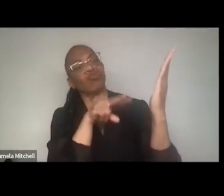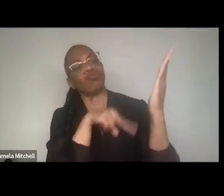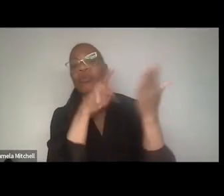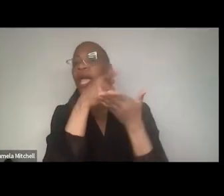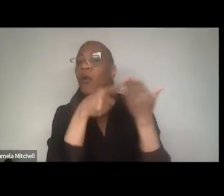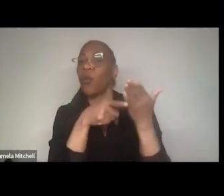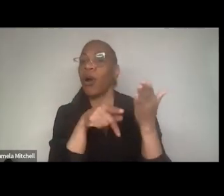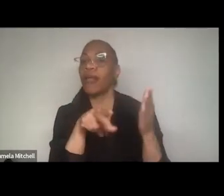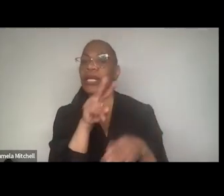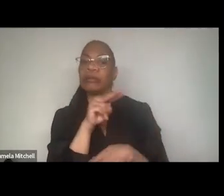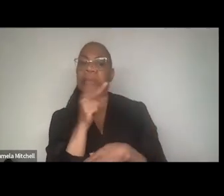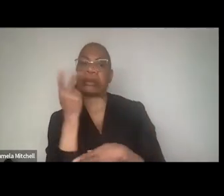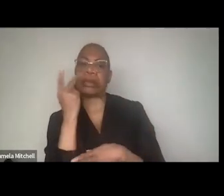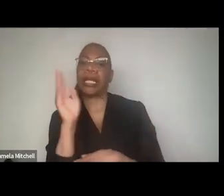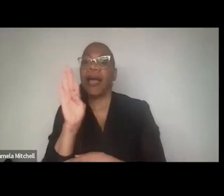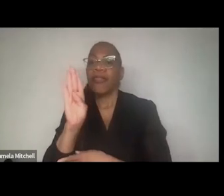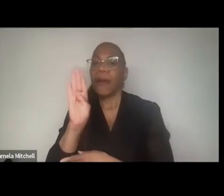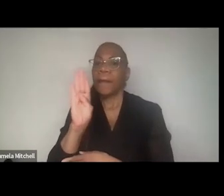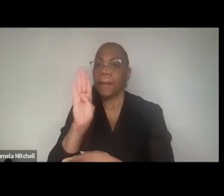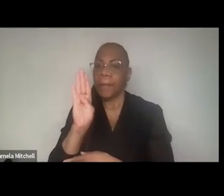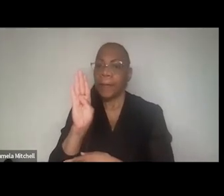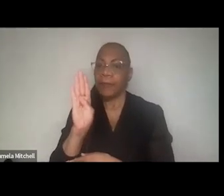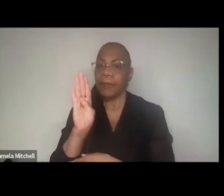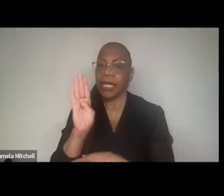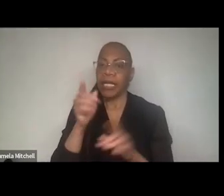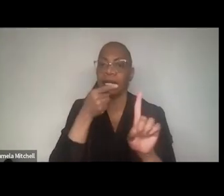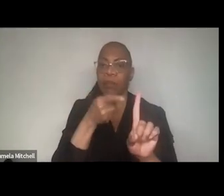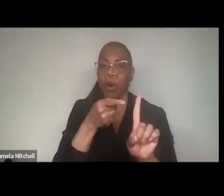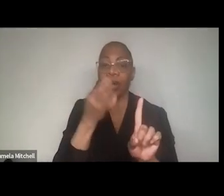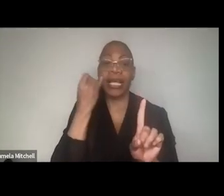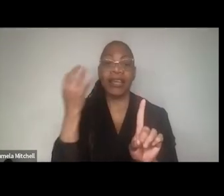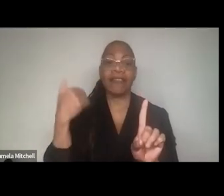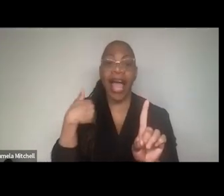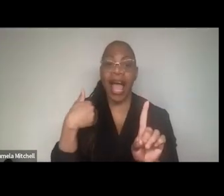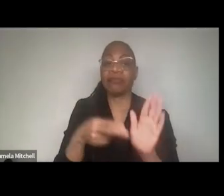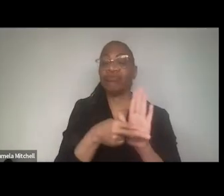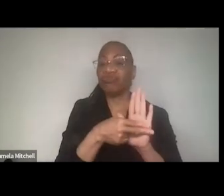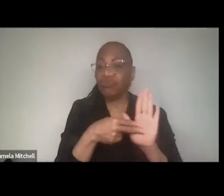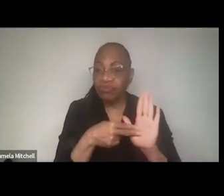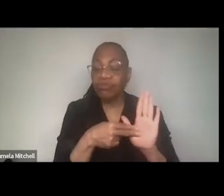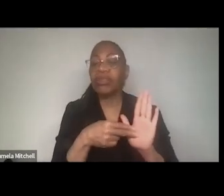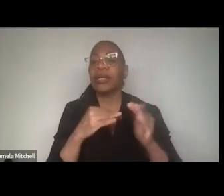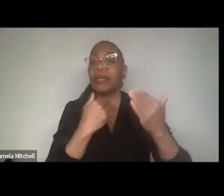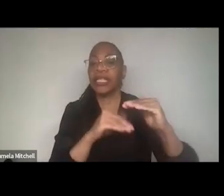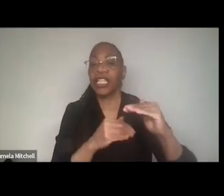este criterio B aquí, esas cuatro áreas de funcionamiento. Y si tienes limitaciones marcadas en dos o extremas en una, serás considerado discapacitado,